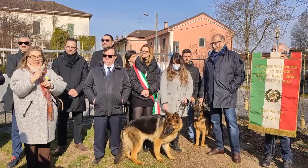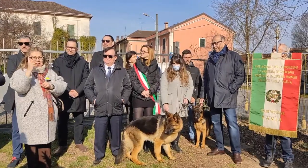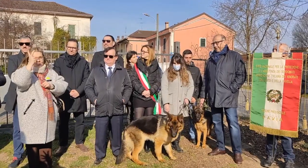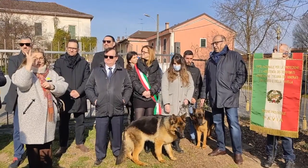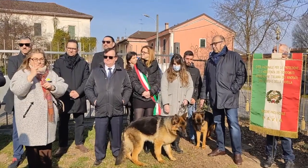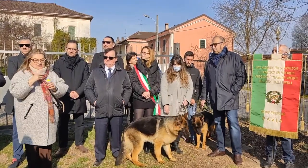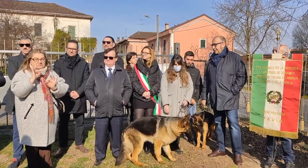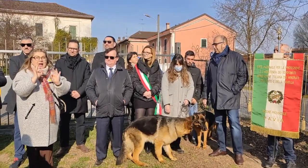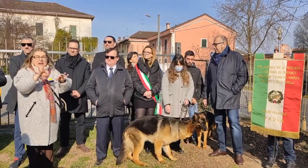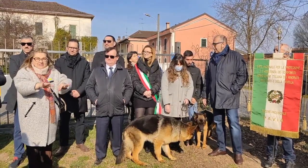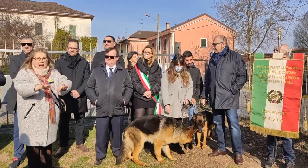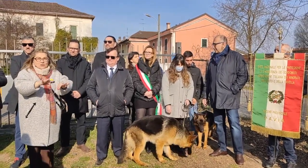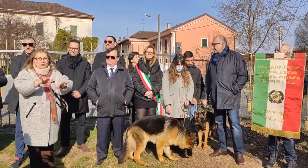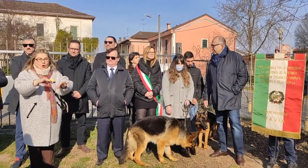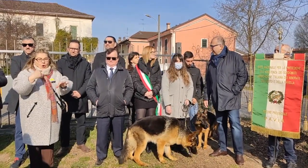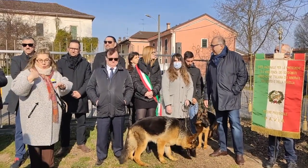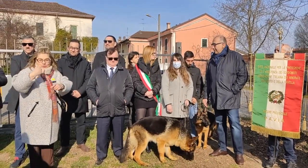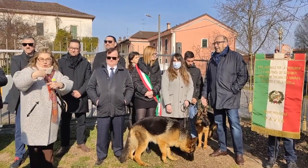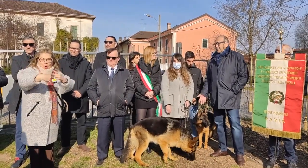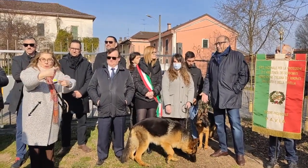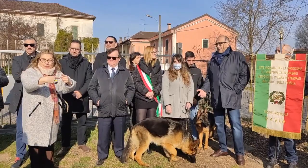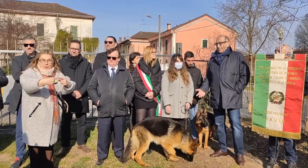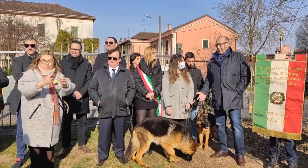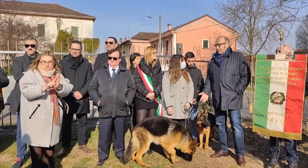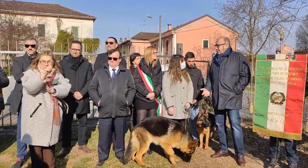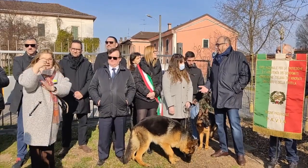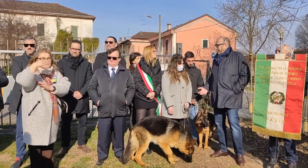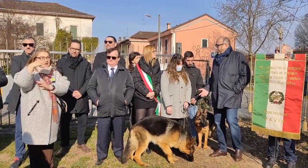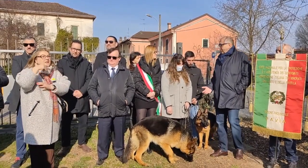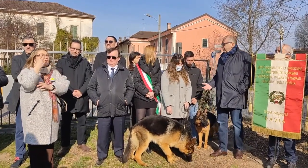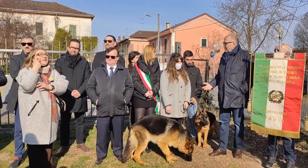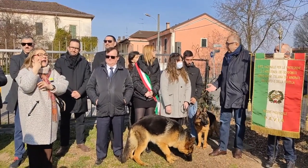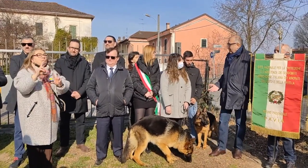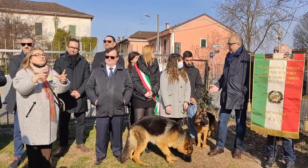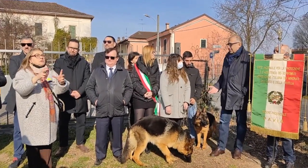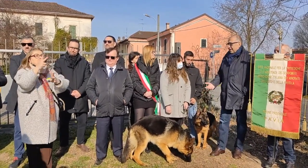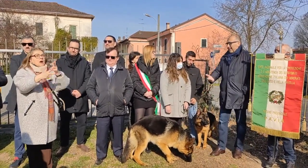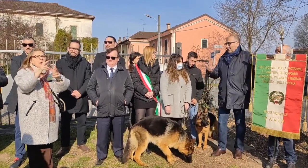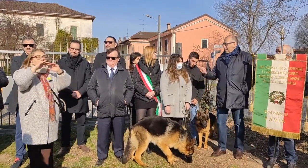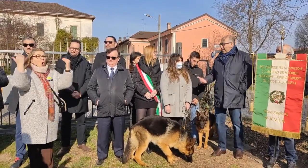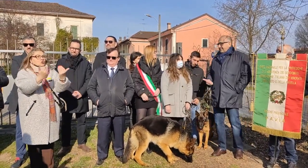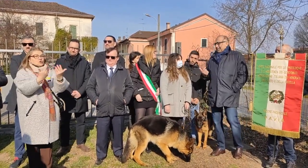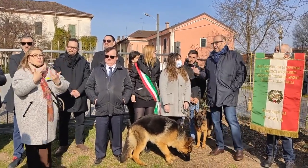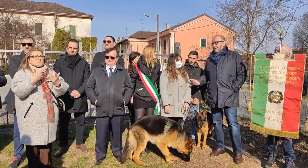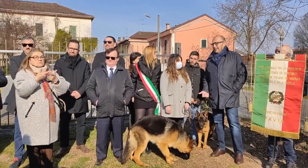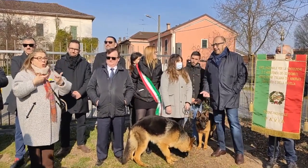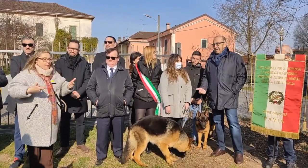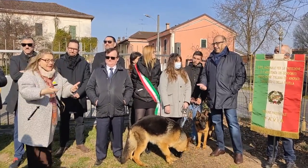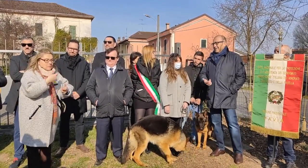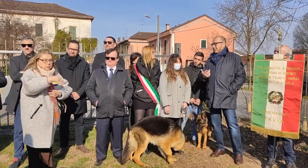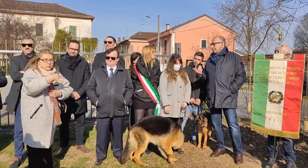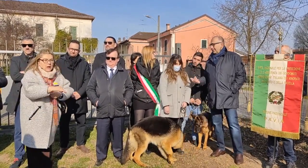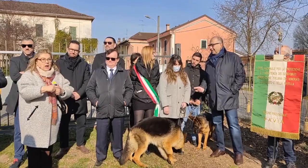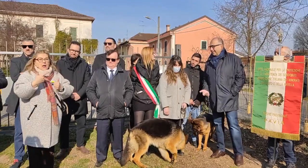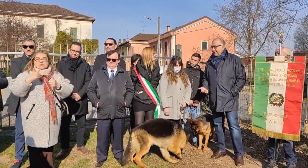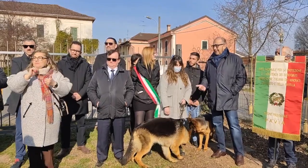Abbiamo assistito alla realizzazione di un sogno, vediamo la lingua dei segni in televisione, in qualsiasi contesto, nei convegni, in ambito sportivo,